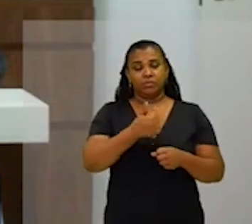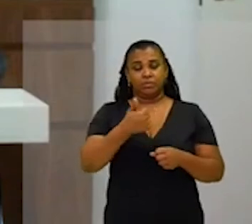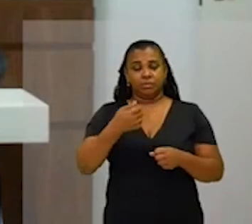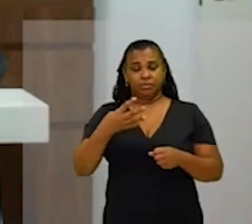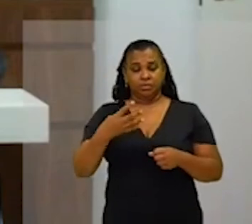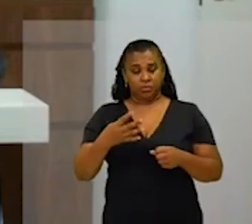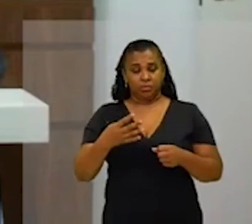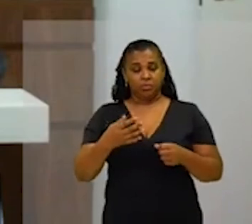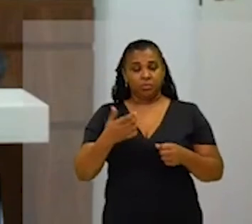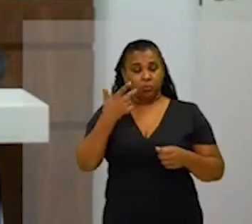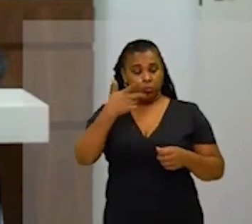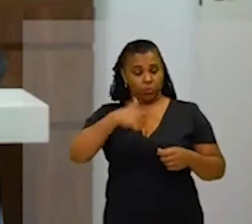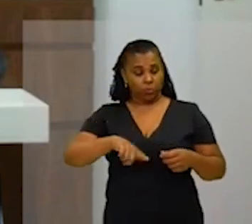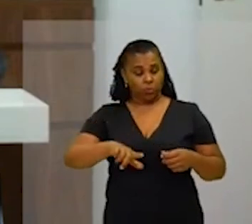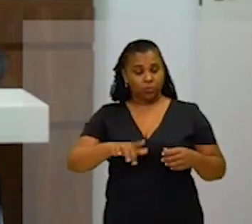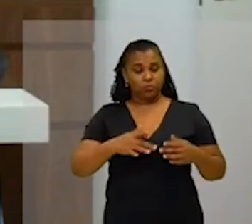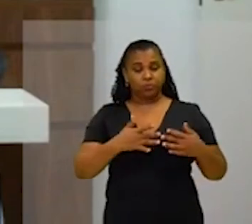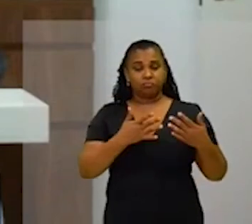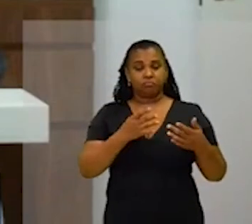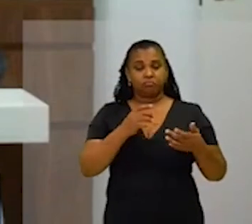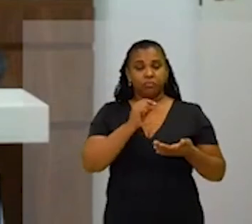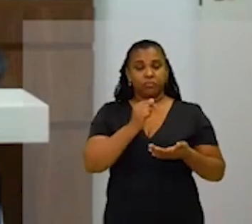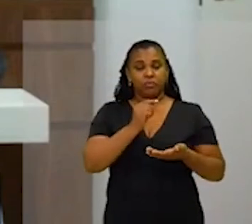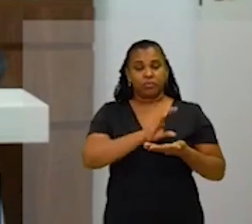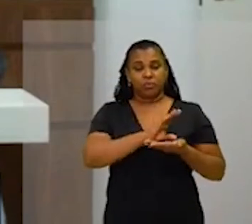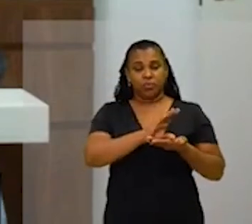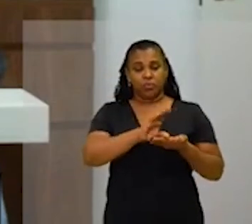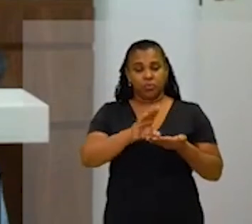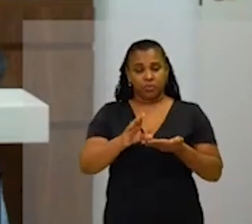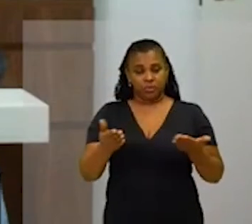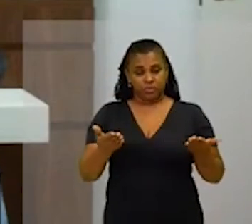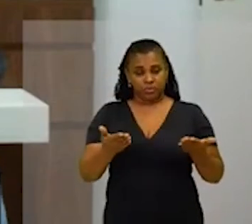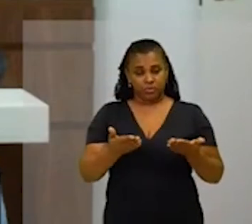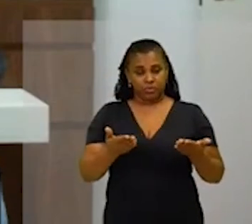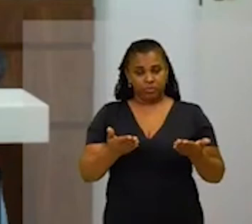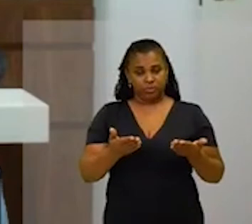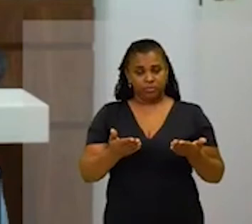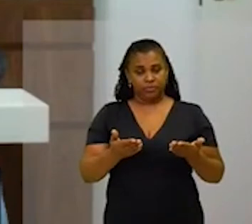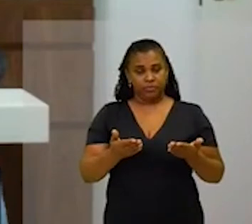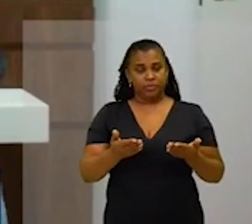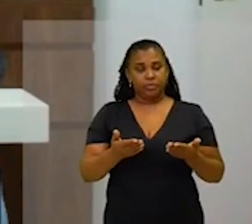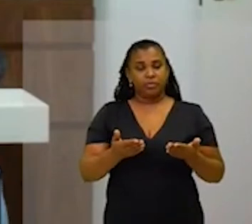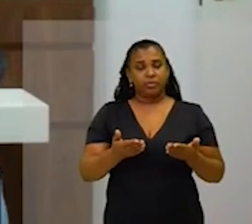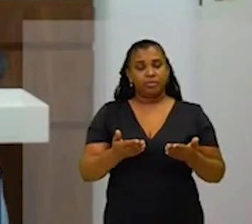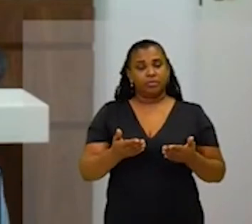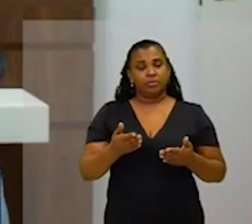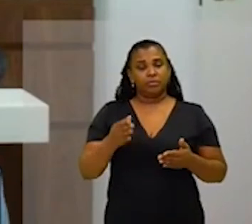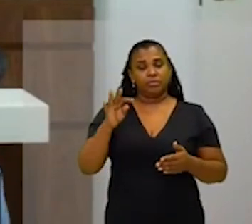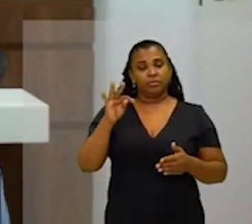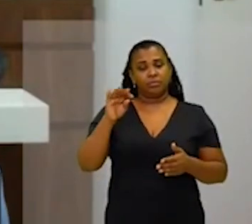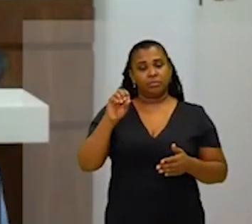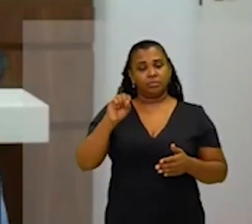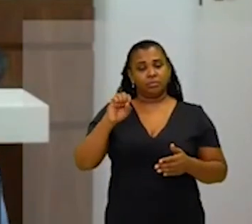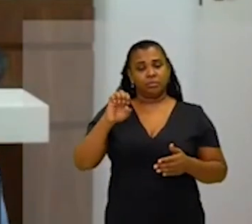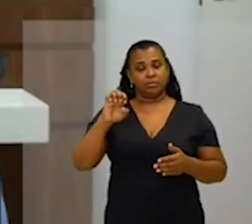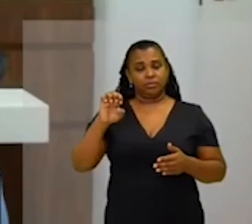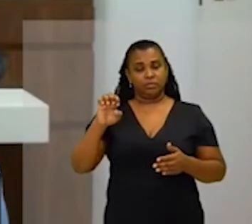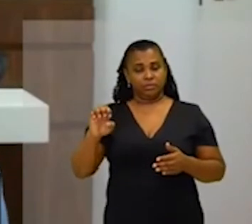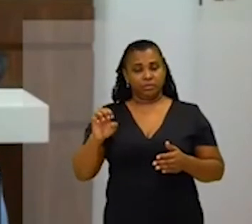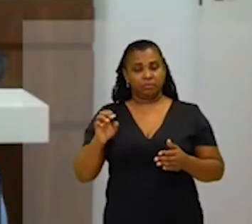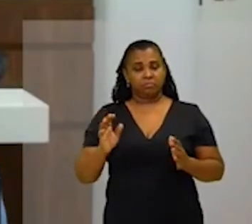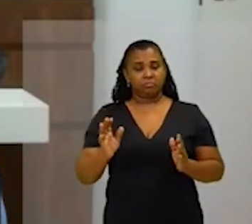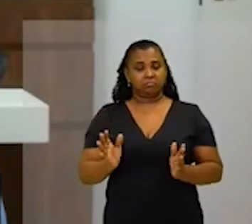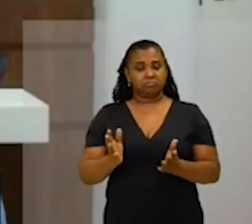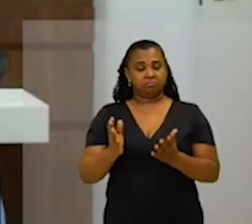e o Supremo induziu-a a criação inadvertidamente de um sistema de